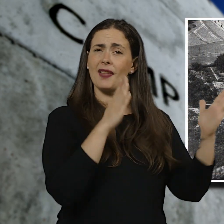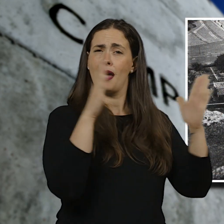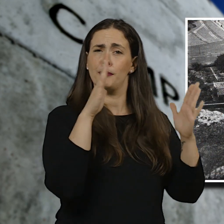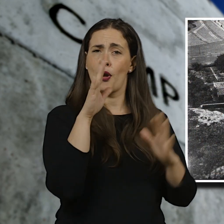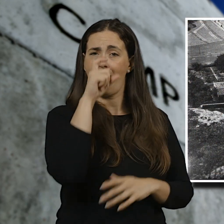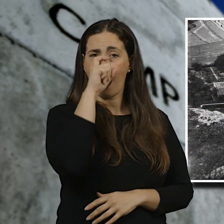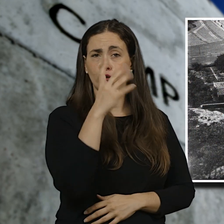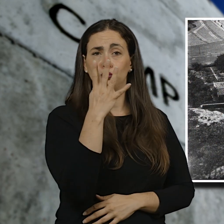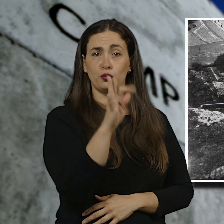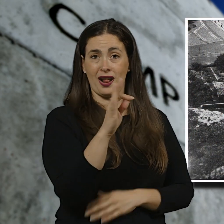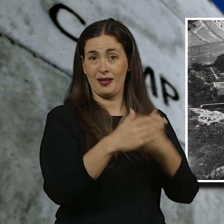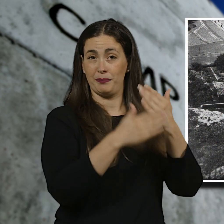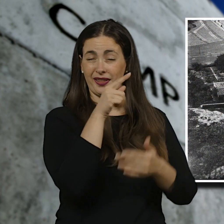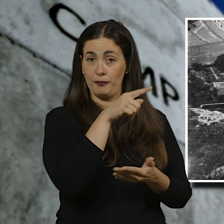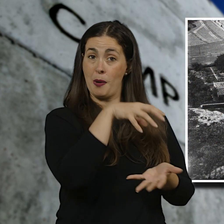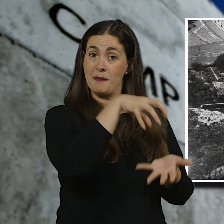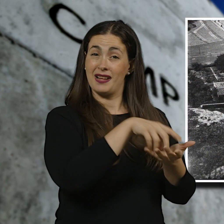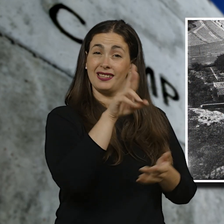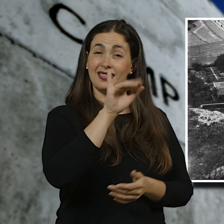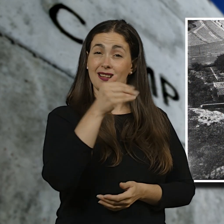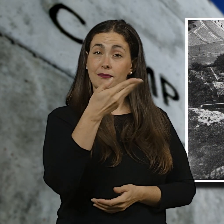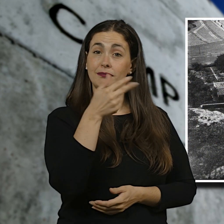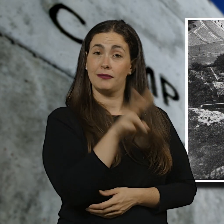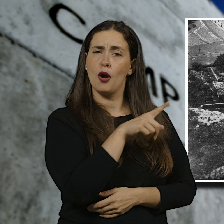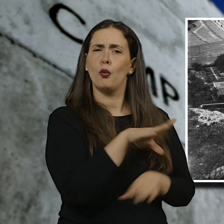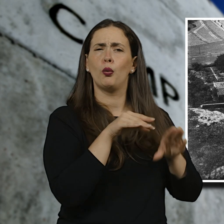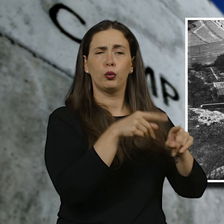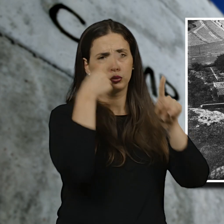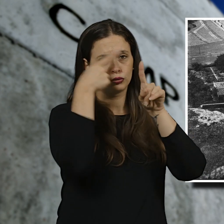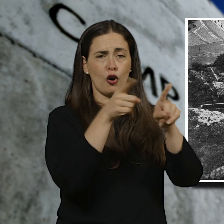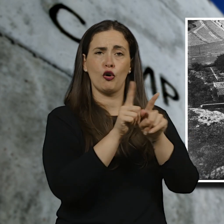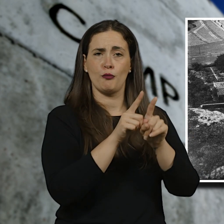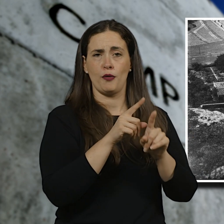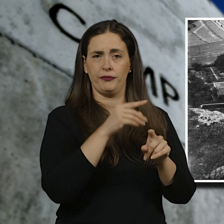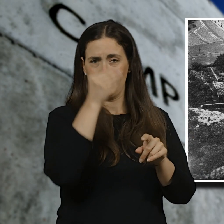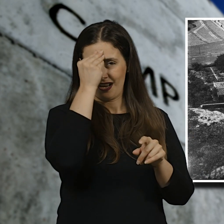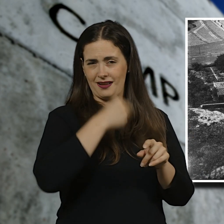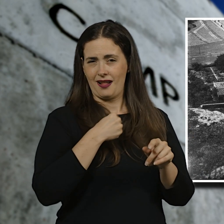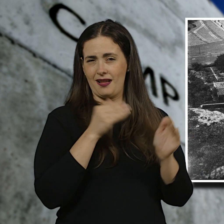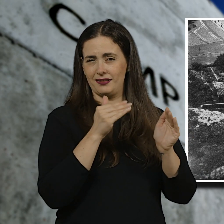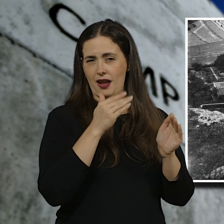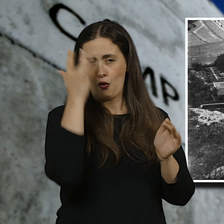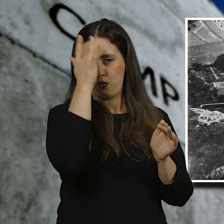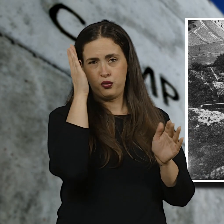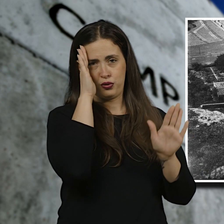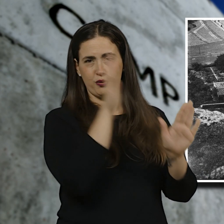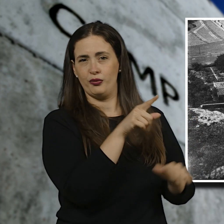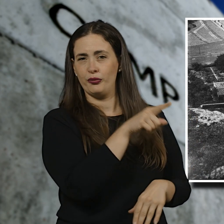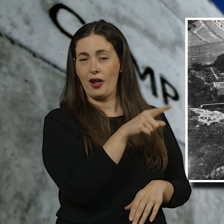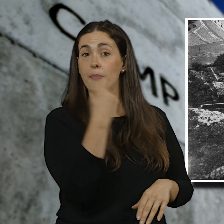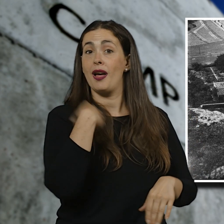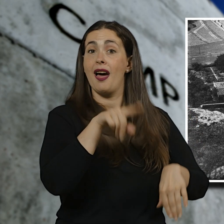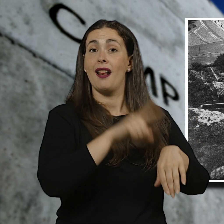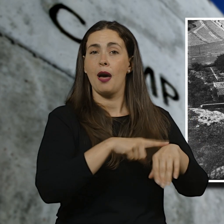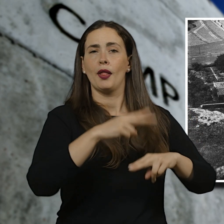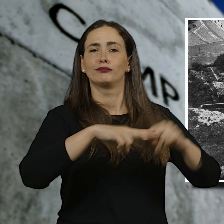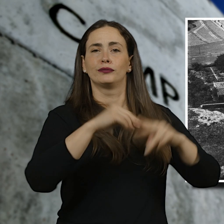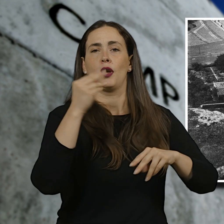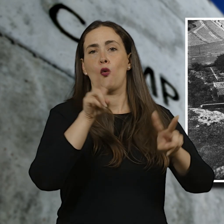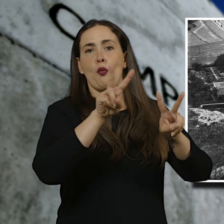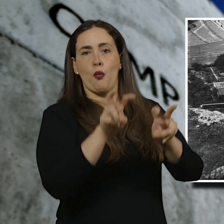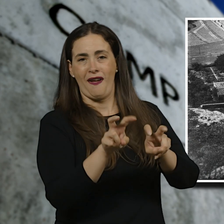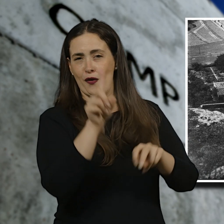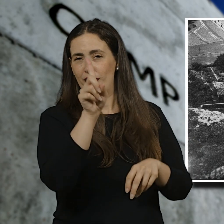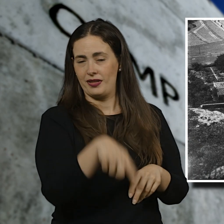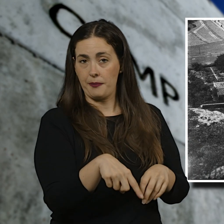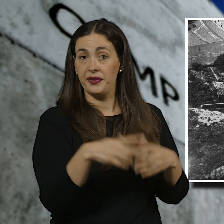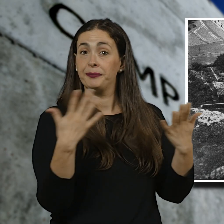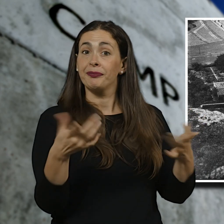Als primers anys quaranta, el mas Riambau va servir de rectoria mentre se’n construïa una de nova.